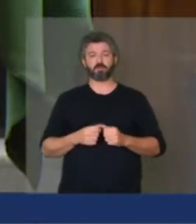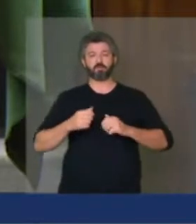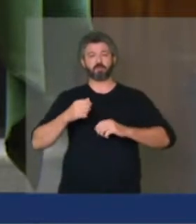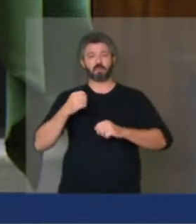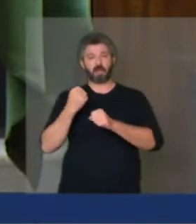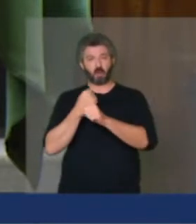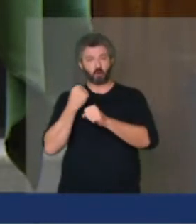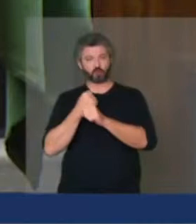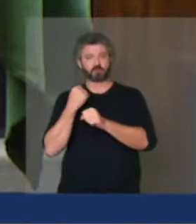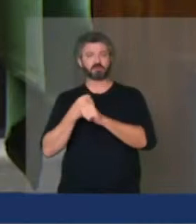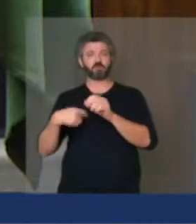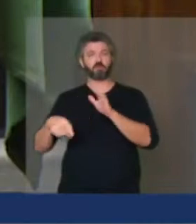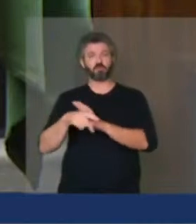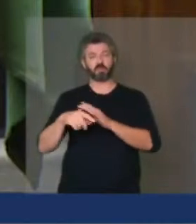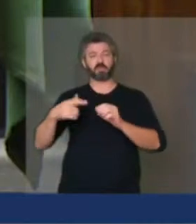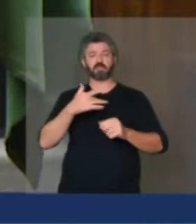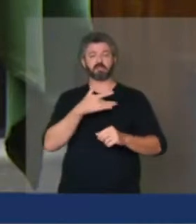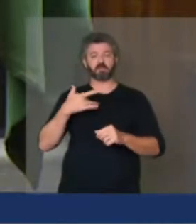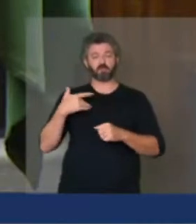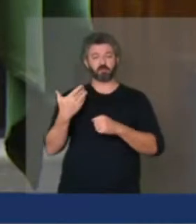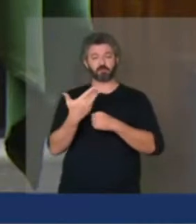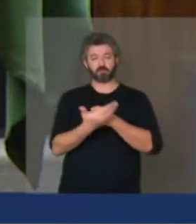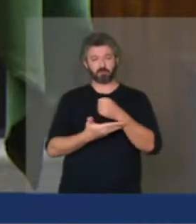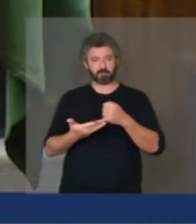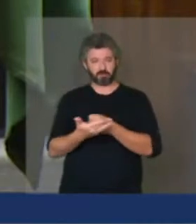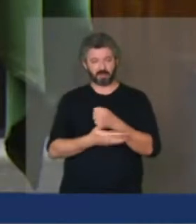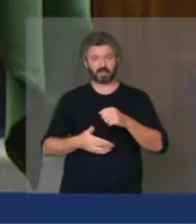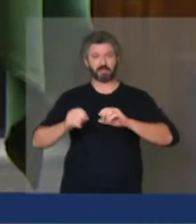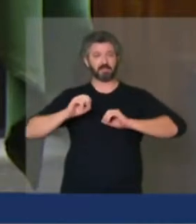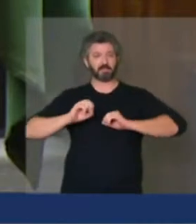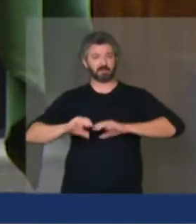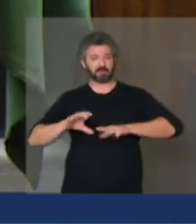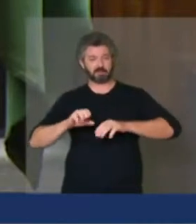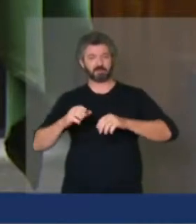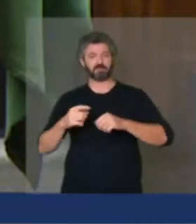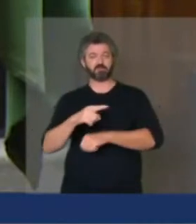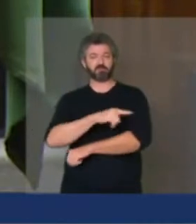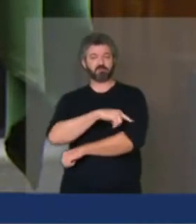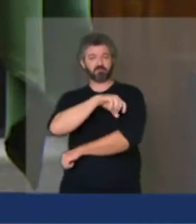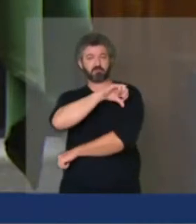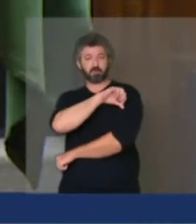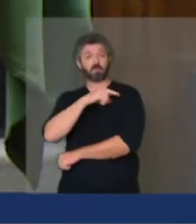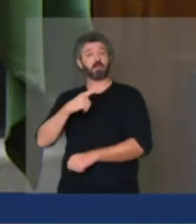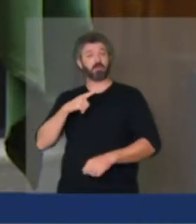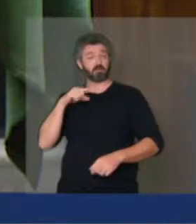CONSTRUÇÕES DA SAÚDE BÁSICA NO ENSINO FUNDAMENTAL ESTÃO TAMBÉM NO MUNICÍPIO E É FRUTO DO PRÓPRIO MUNICÍ